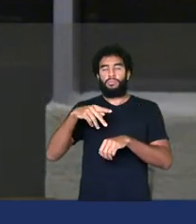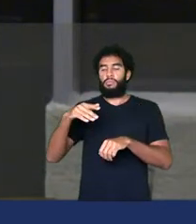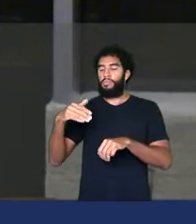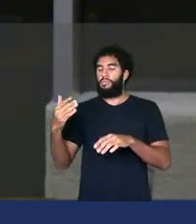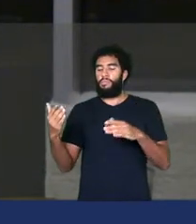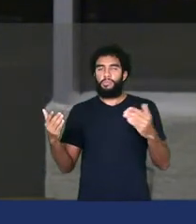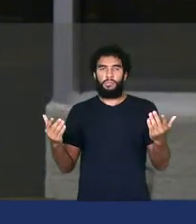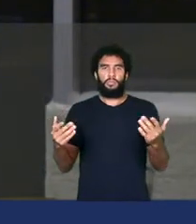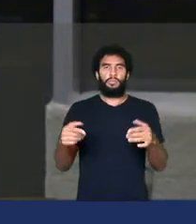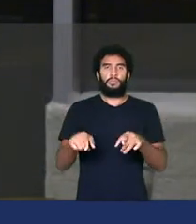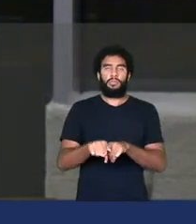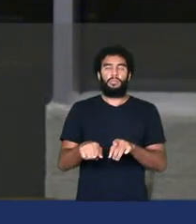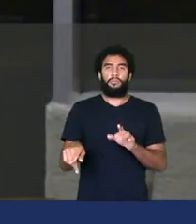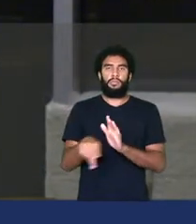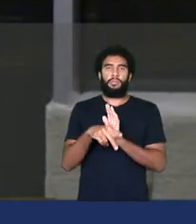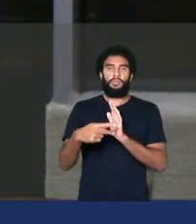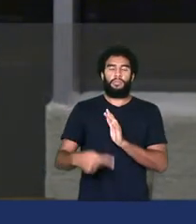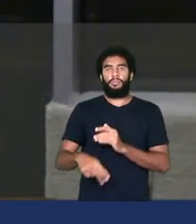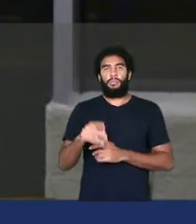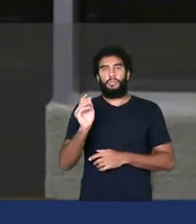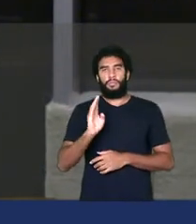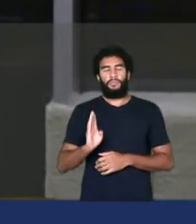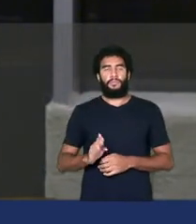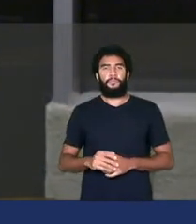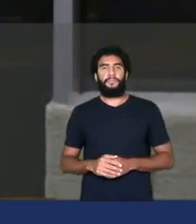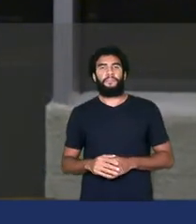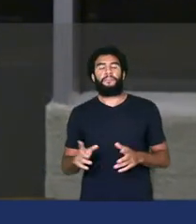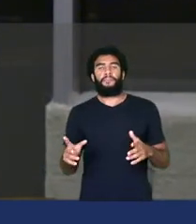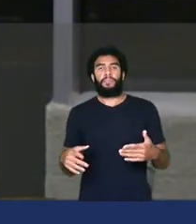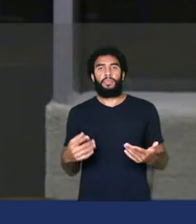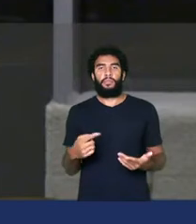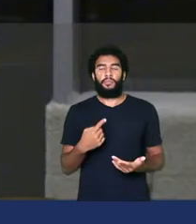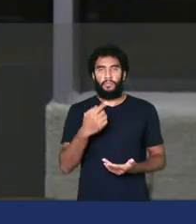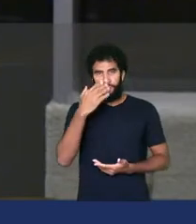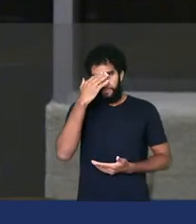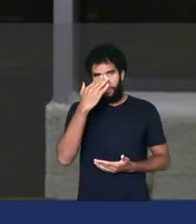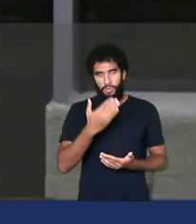TODOS OS TURISTAS INTERNACIONAIS E TAMBÉM DO PRÓPRIO PAÍS. PORTANTO, NÓS